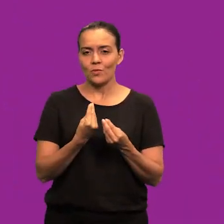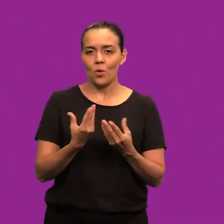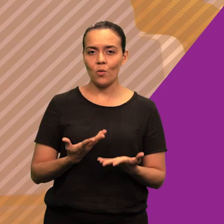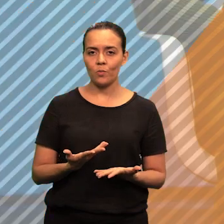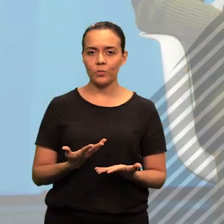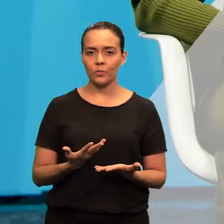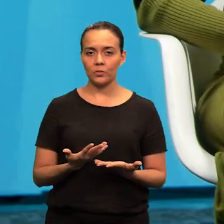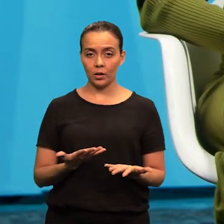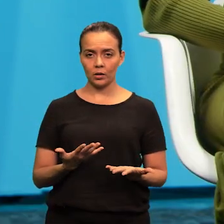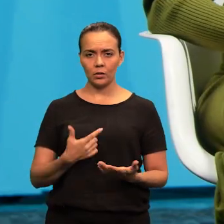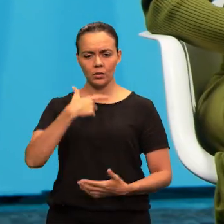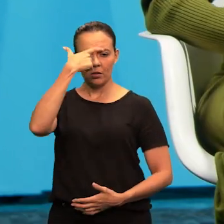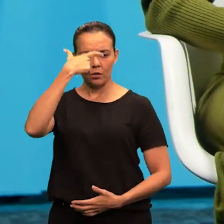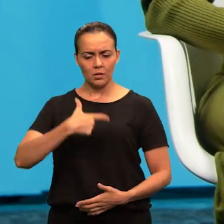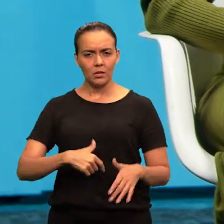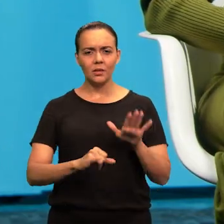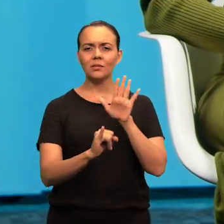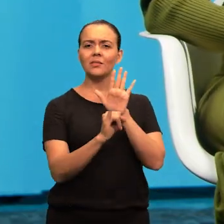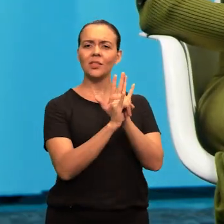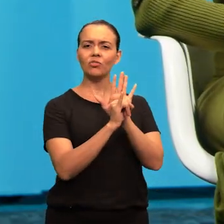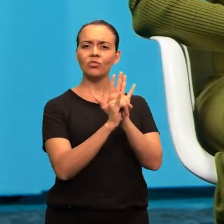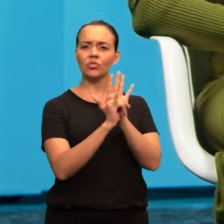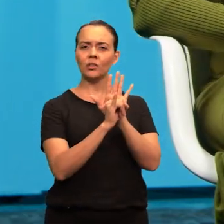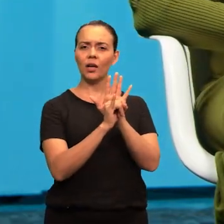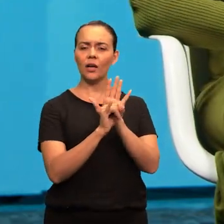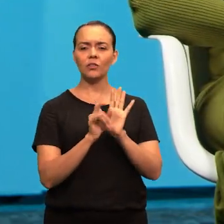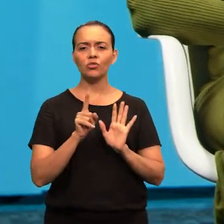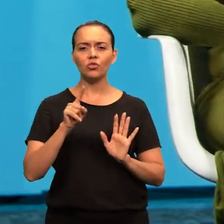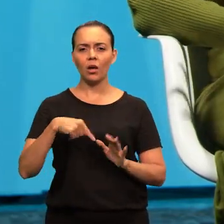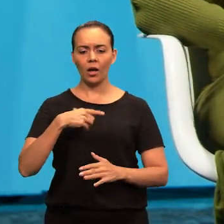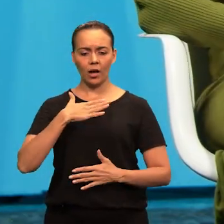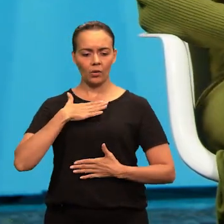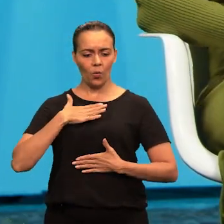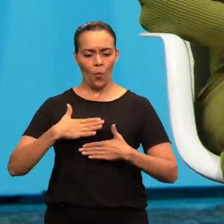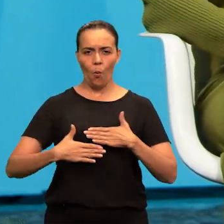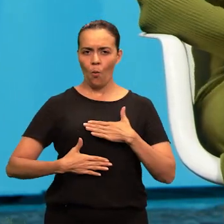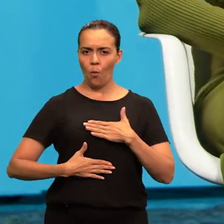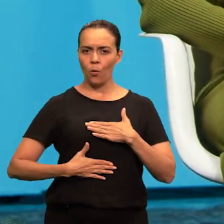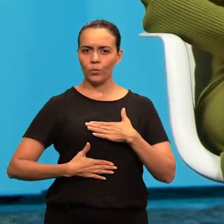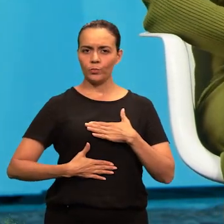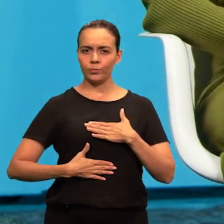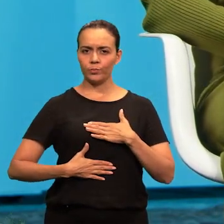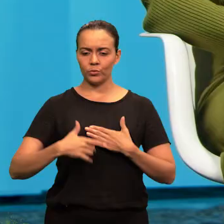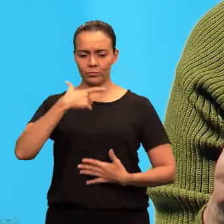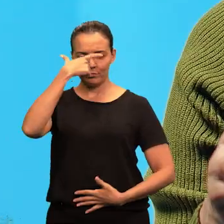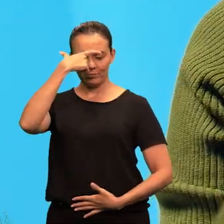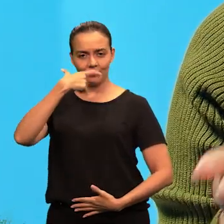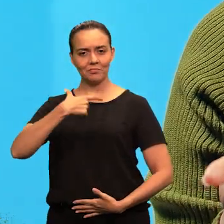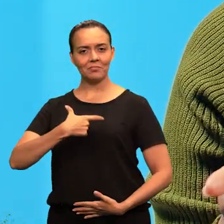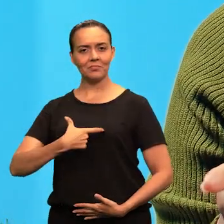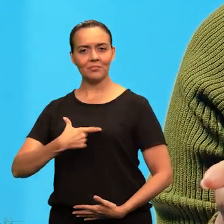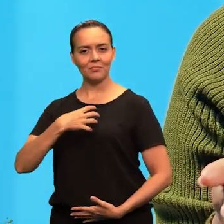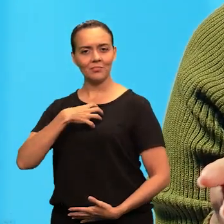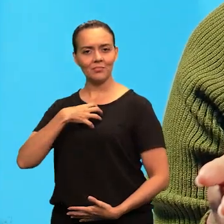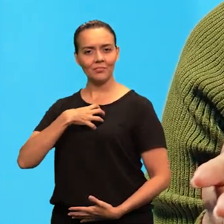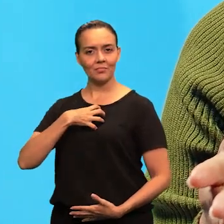[Mariléa] Essa ideia da gente ser definida, a identidade ser definida, pela sexualidade, o sexo nos define. Antes de nascer: